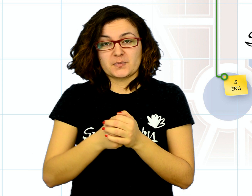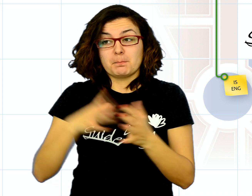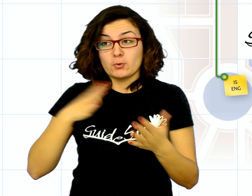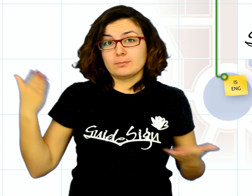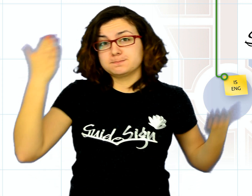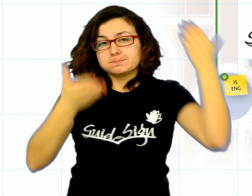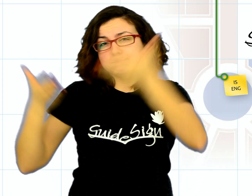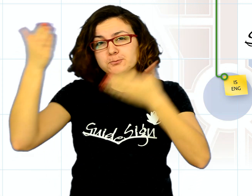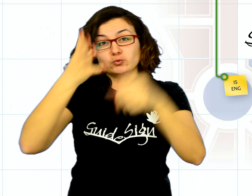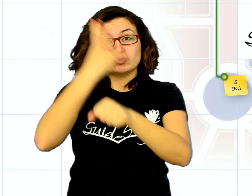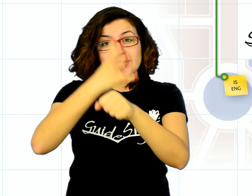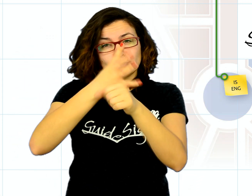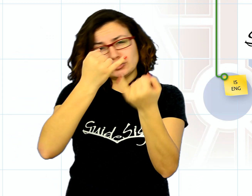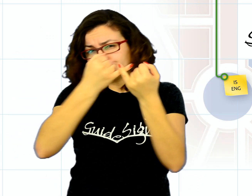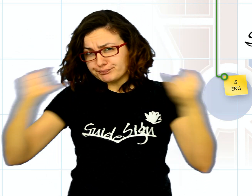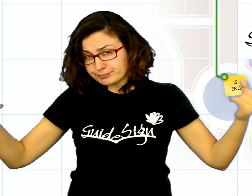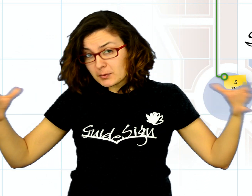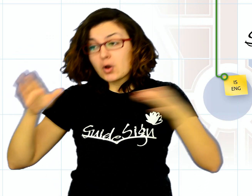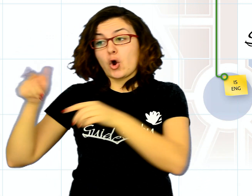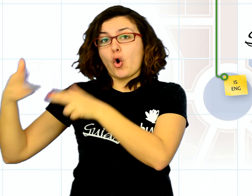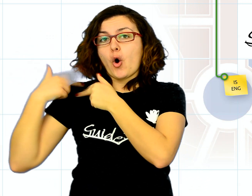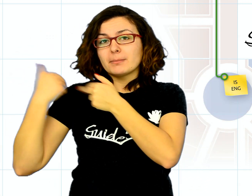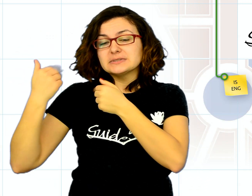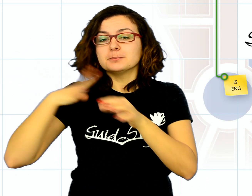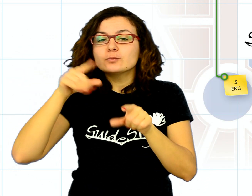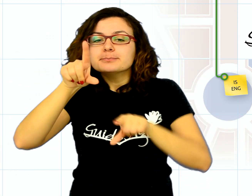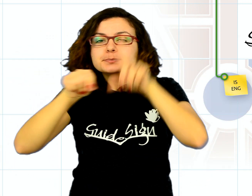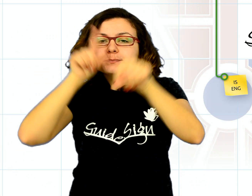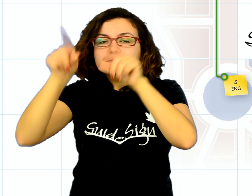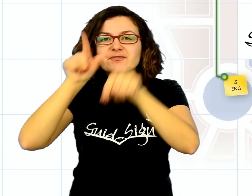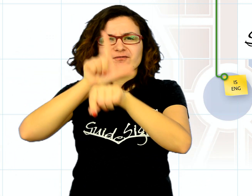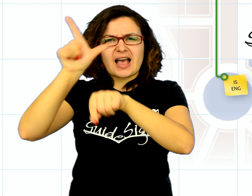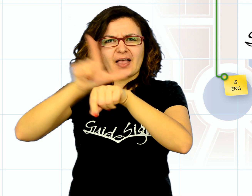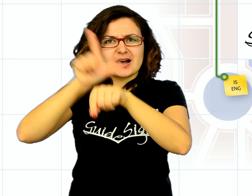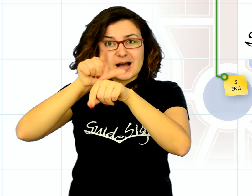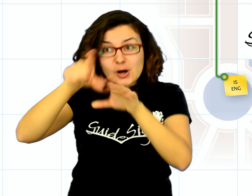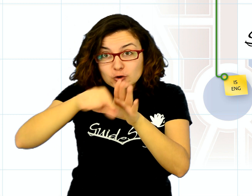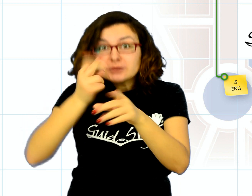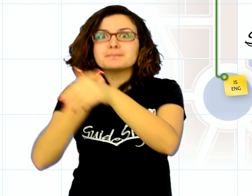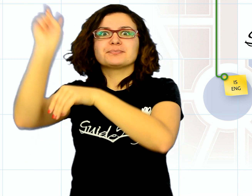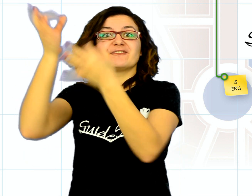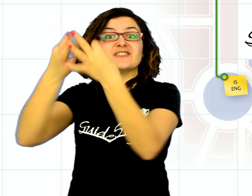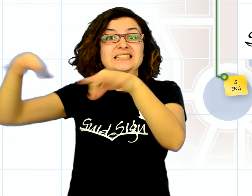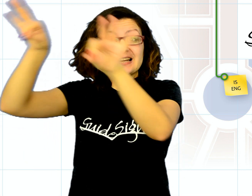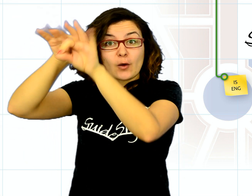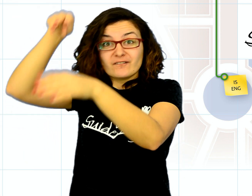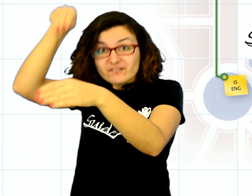W sumie zgłoszono 40 projektów, specjalna Komisja wyłoniła 12 najciekawszych finalistów.